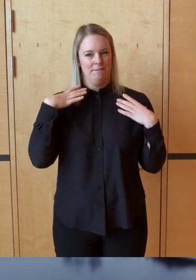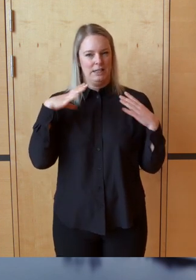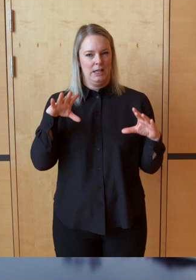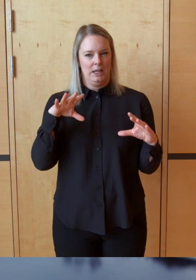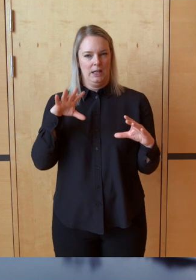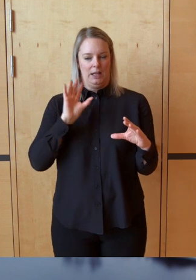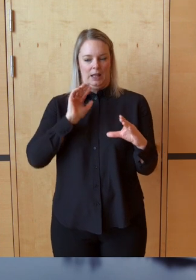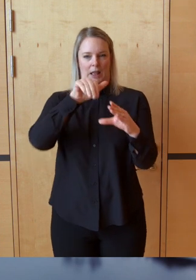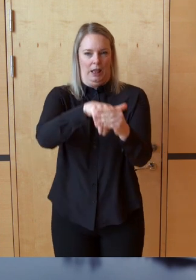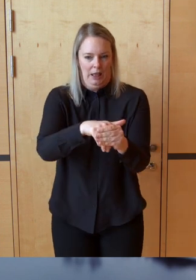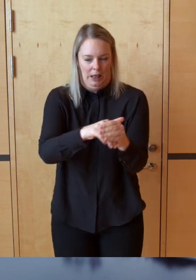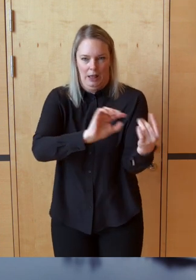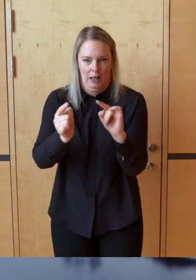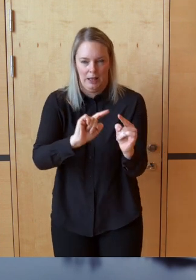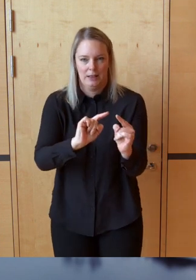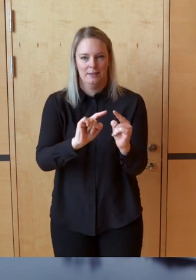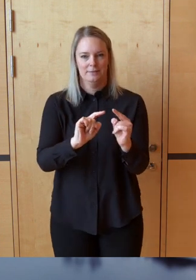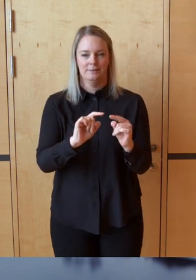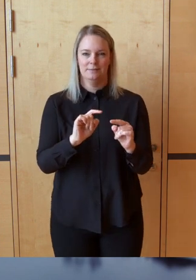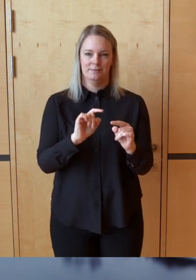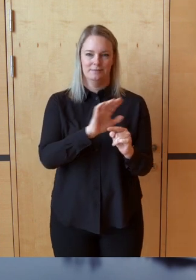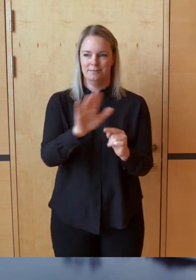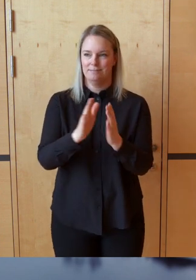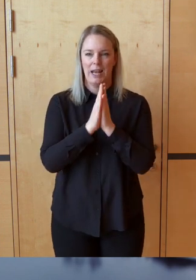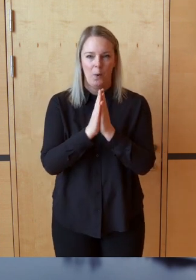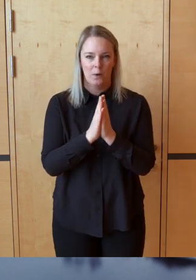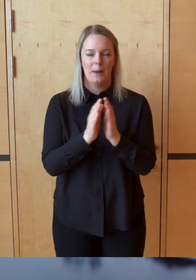Religionsfrihet debatten men jag tänkte bara kommentera något som är månad då de sa att